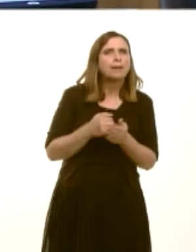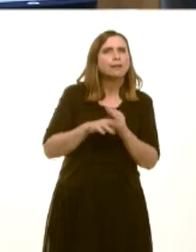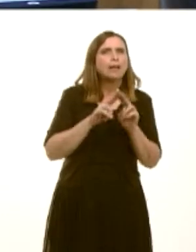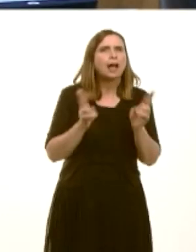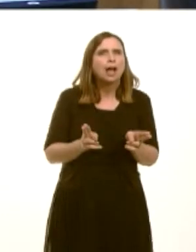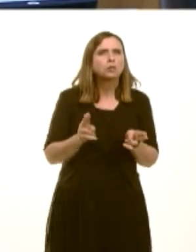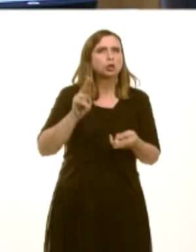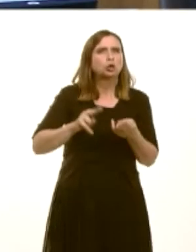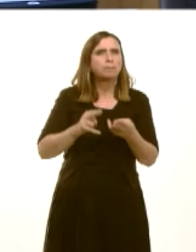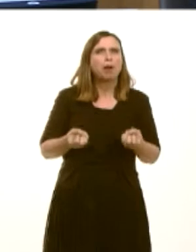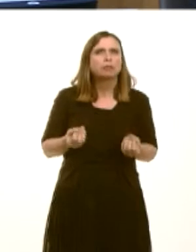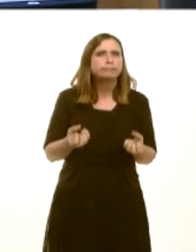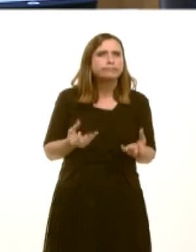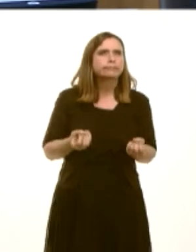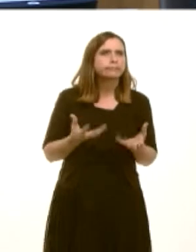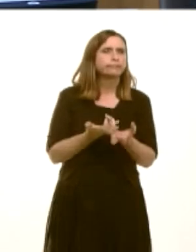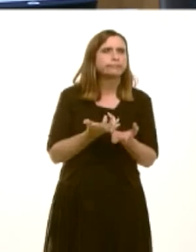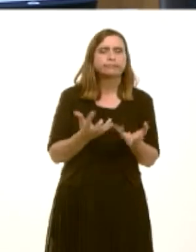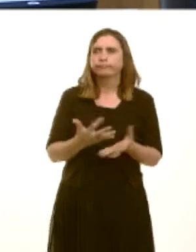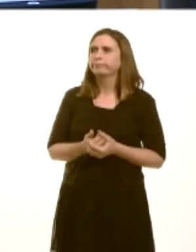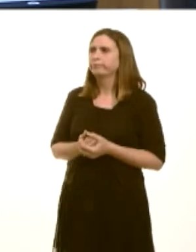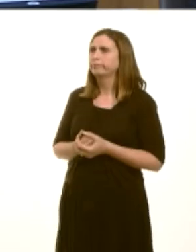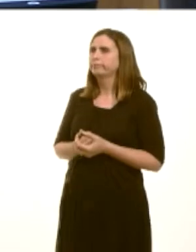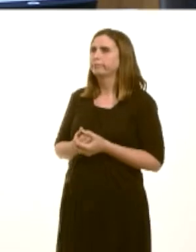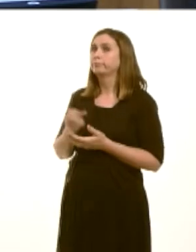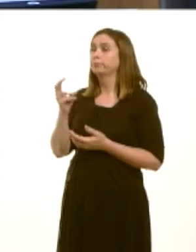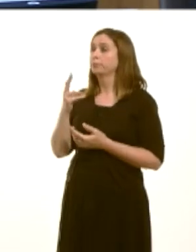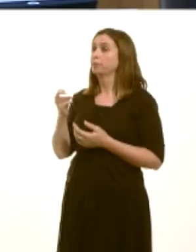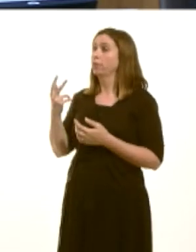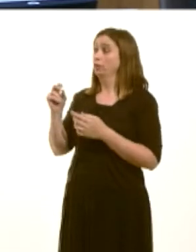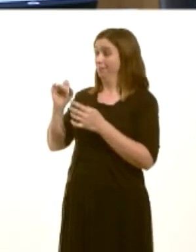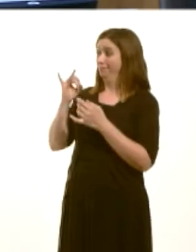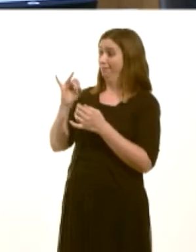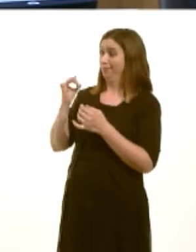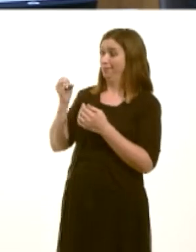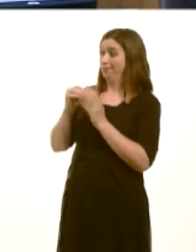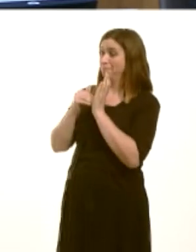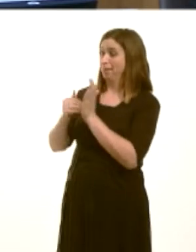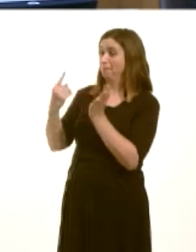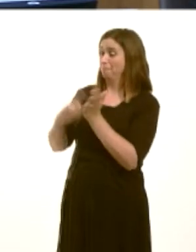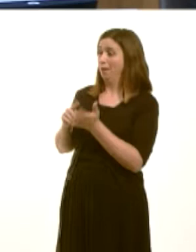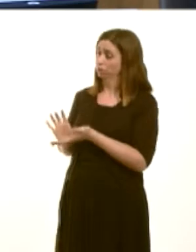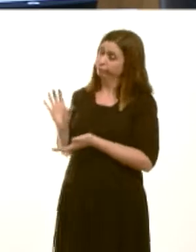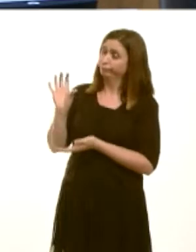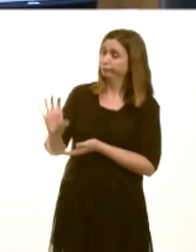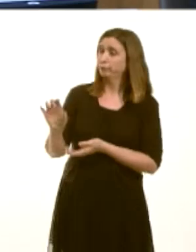ynni, syín cynnwys Arbed a Nest, ac mewn cymorth i welliannau mewn ardaloedd o dan